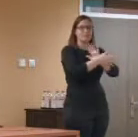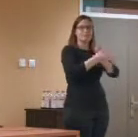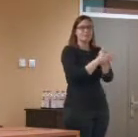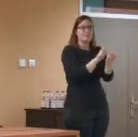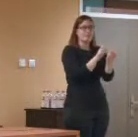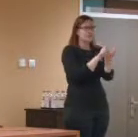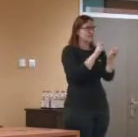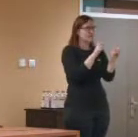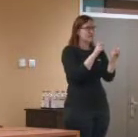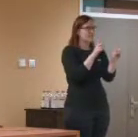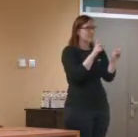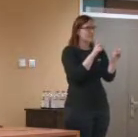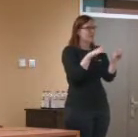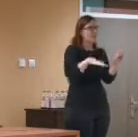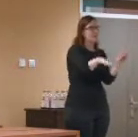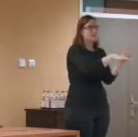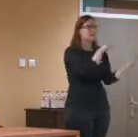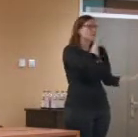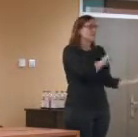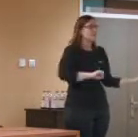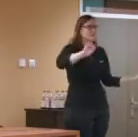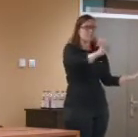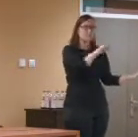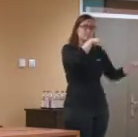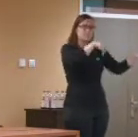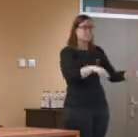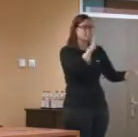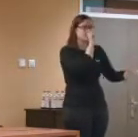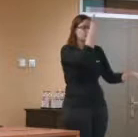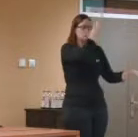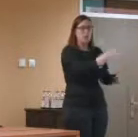paraíso, de que éramos los primeros, los cabeza en todo